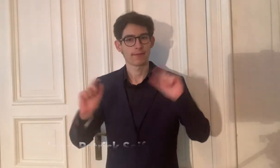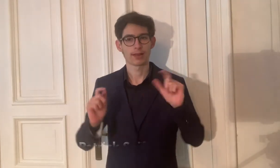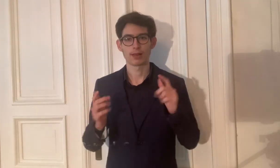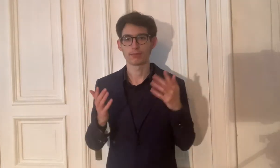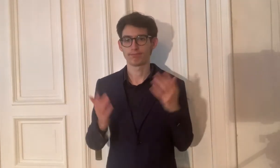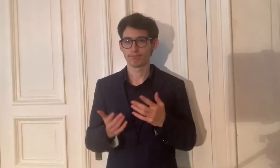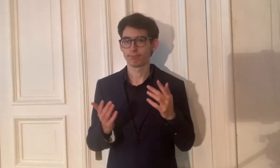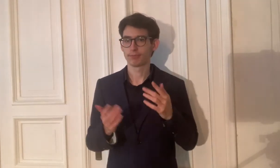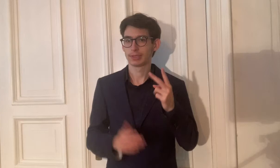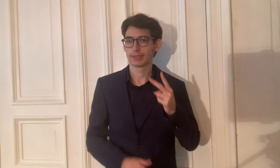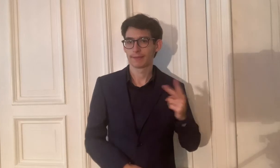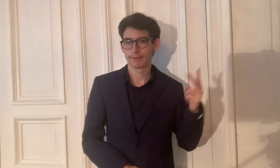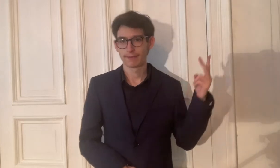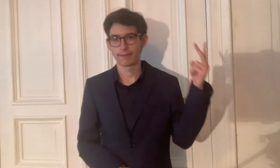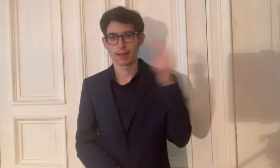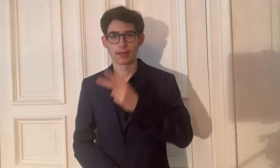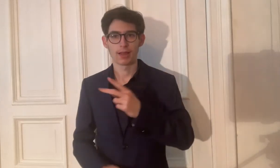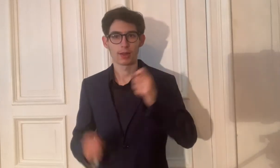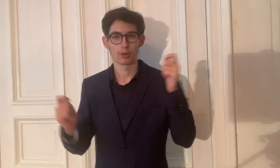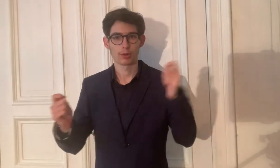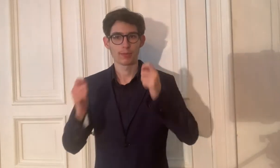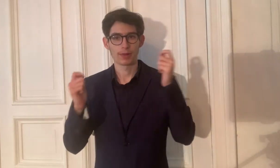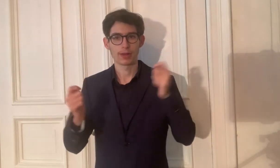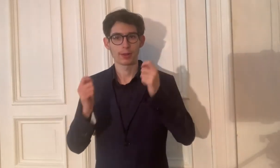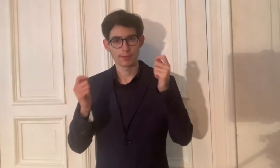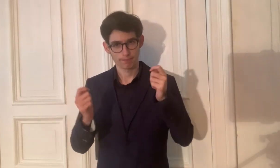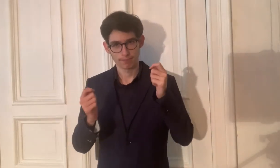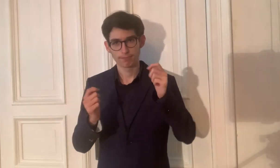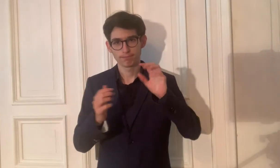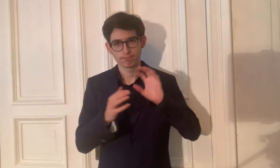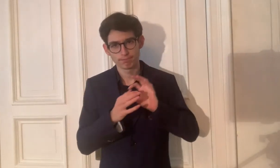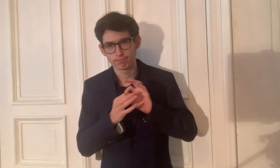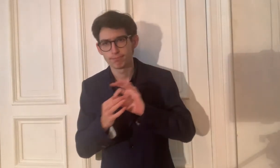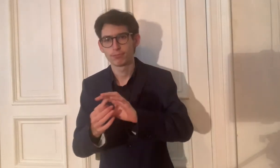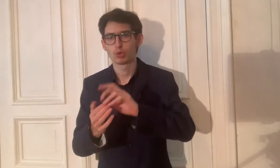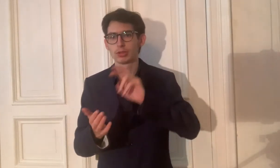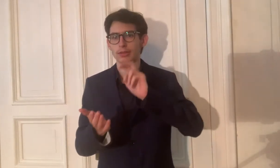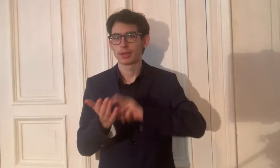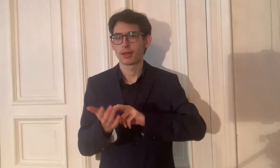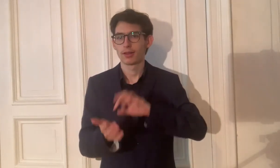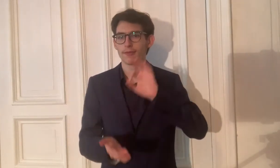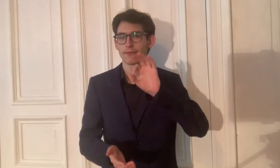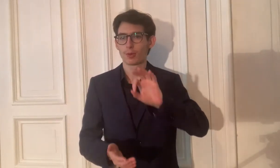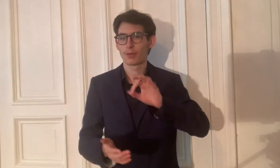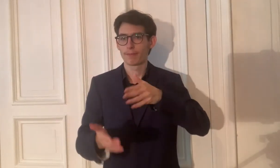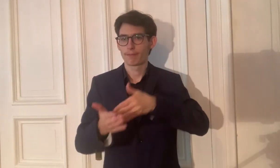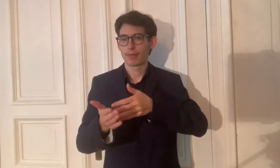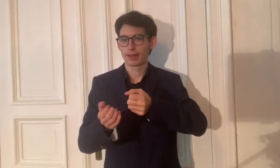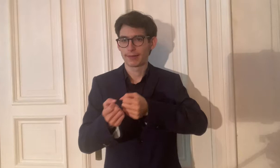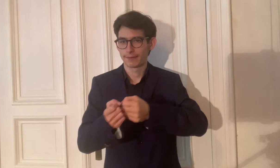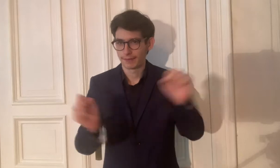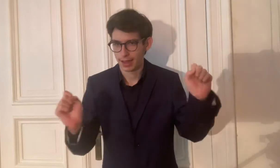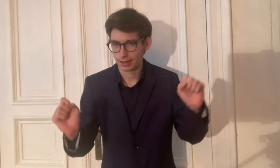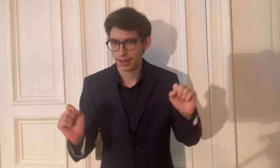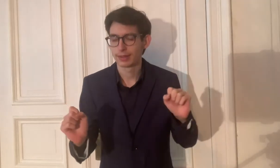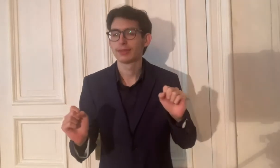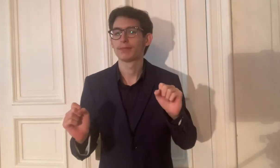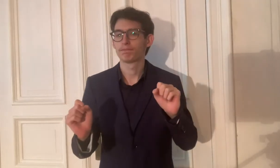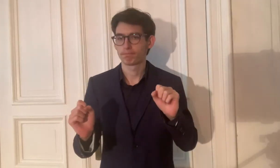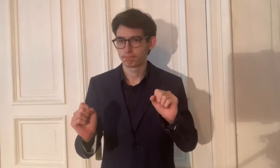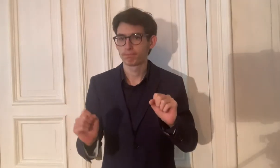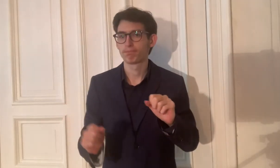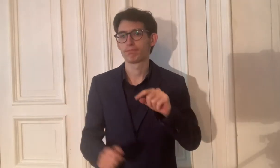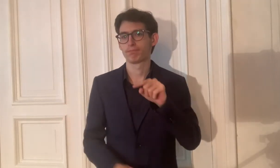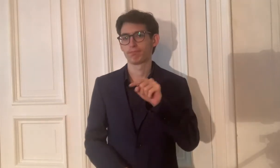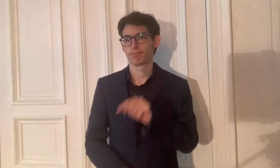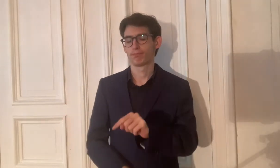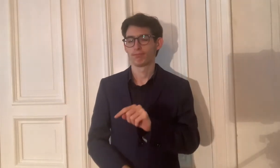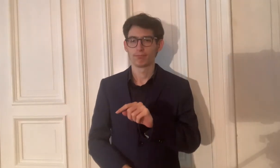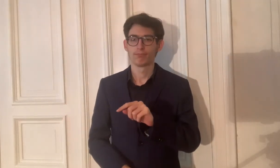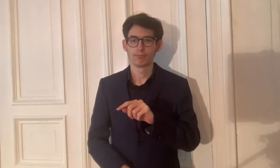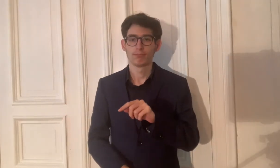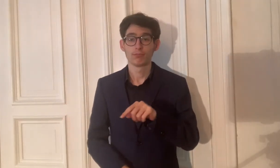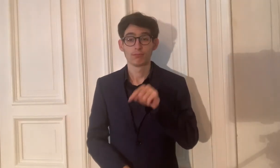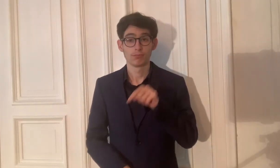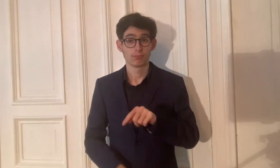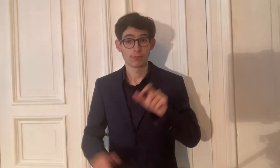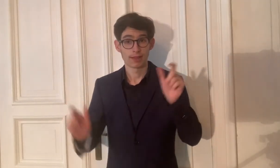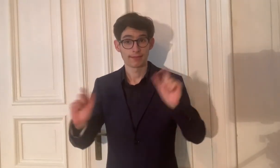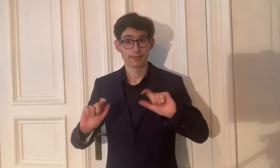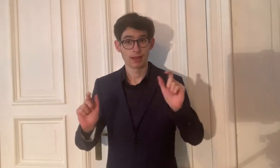heute feiern wir das zwei jährige Jubiläum für die Stelle zur Barrierefreiheit in Charlottenburg-Wilmersdorf.